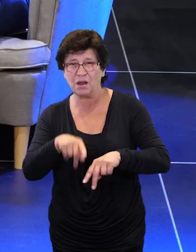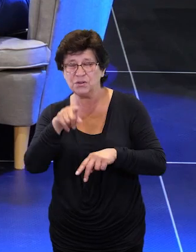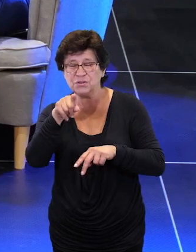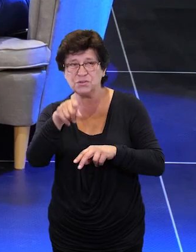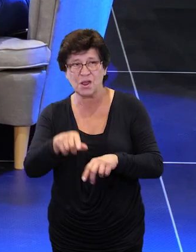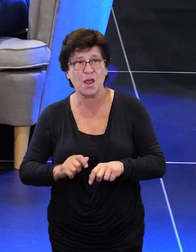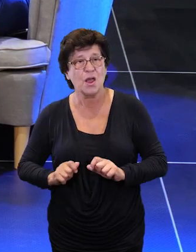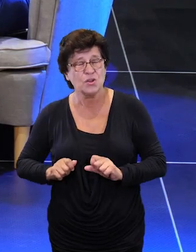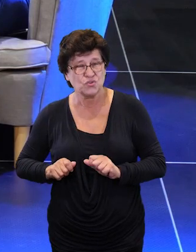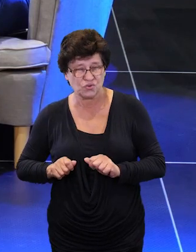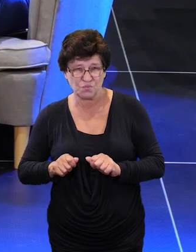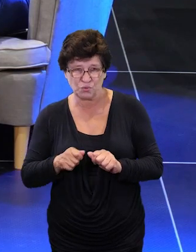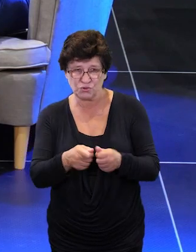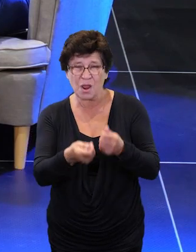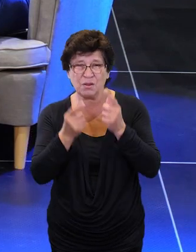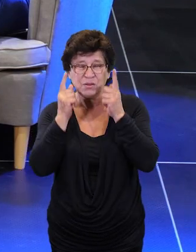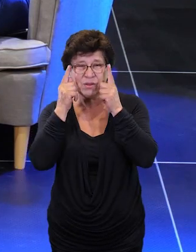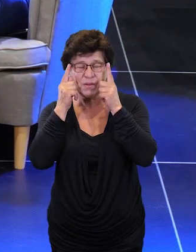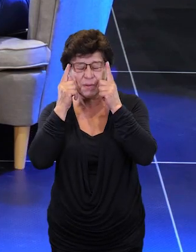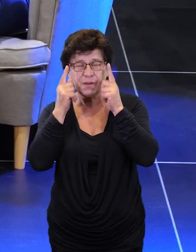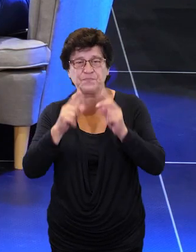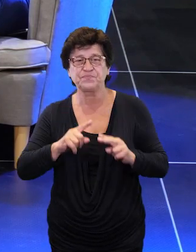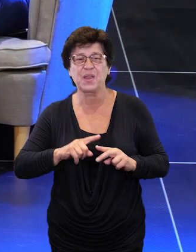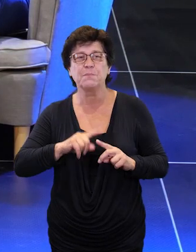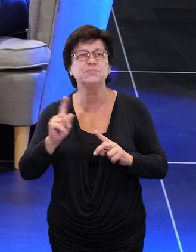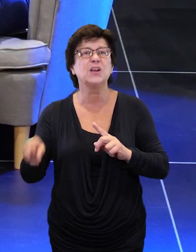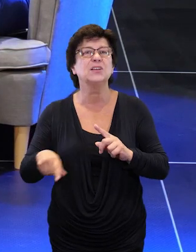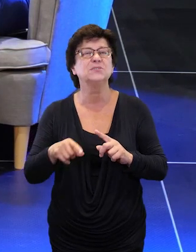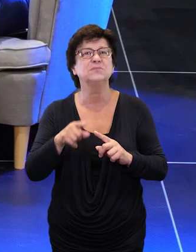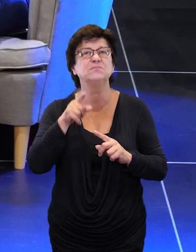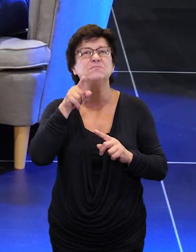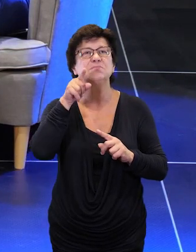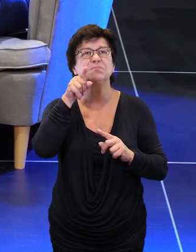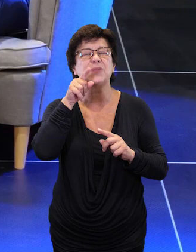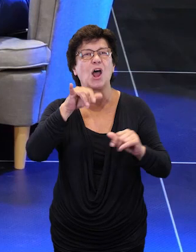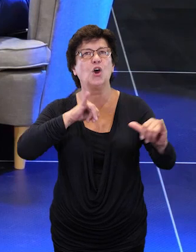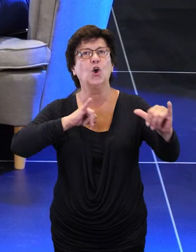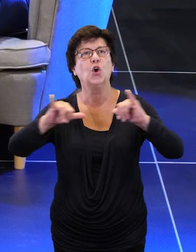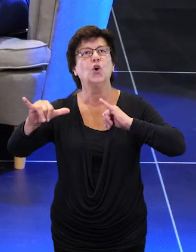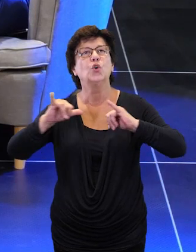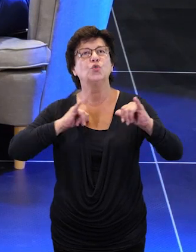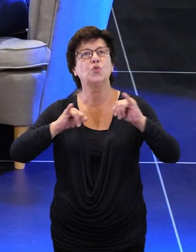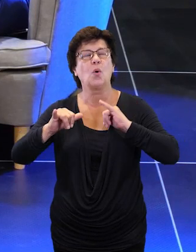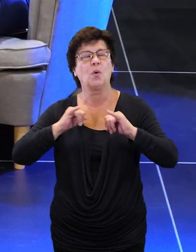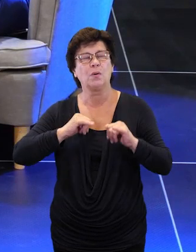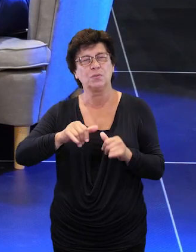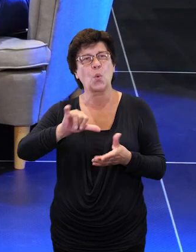przez jakieś założenia z góry. Pacjent bywa bardzo często niecierpliwy,